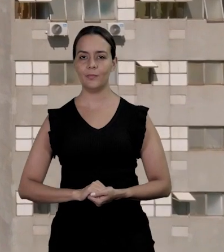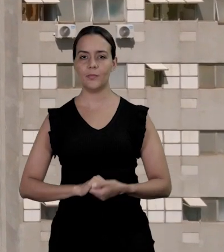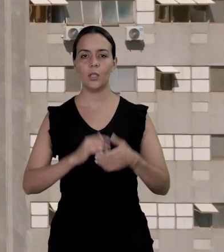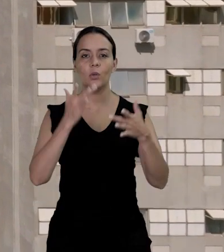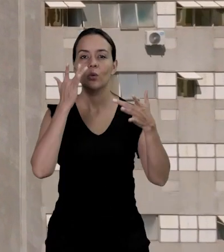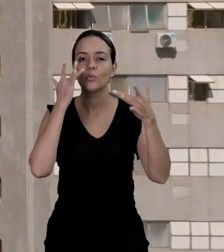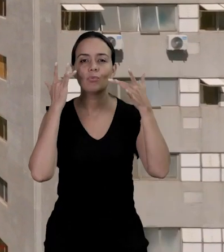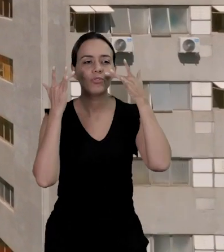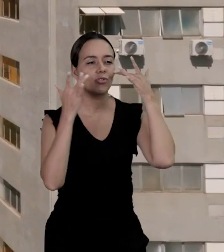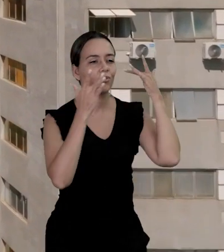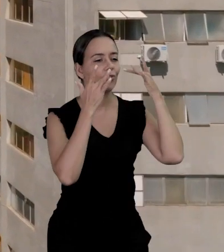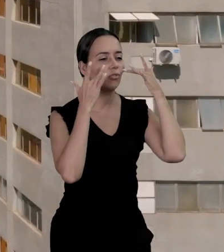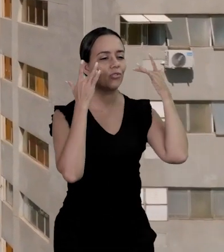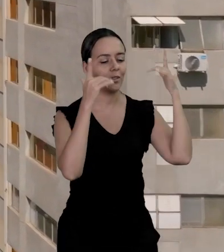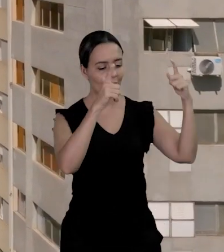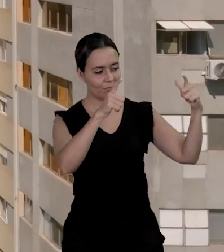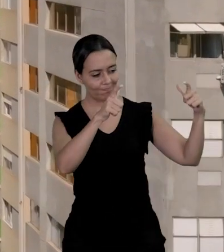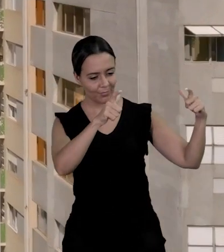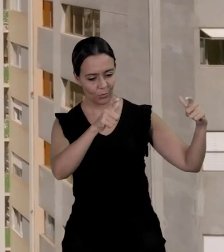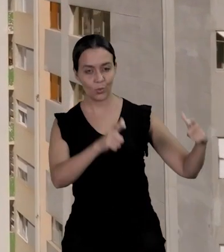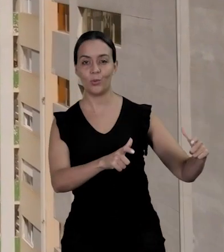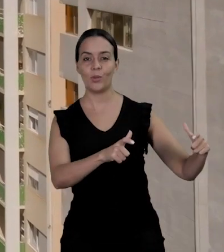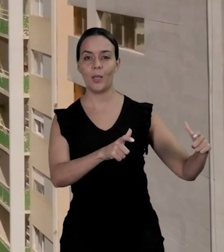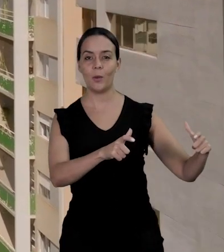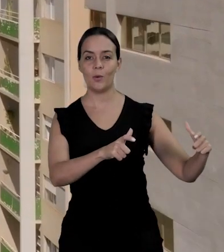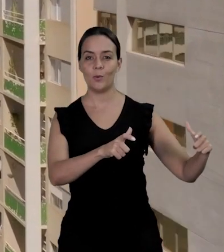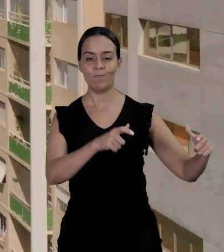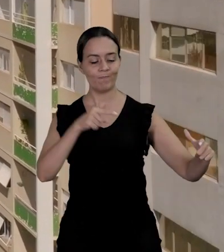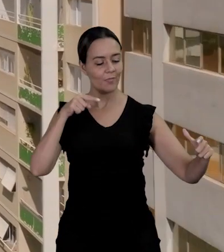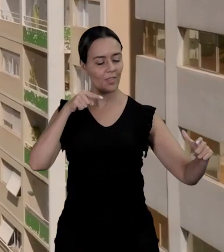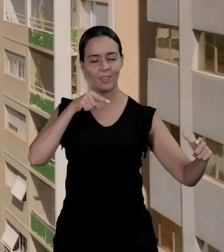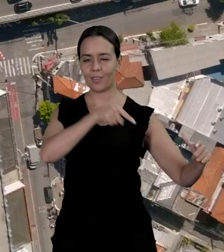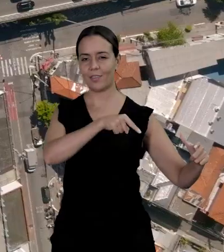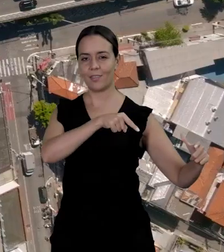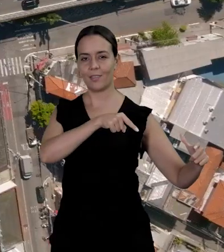O teatro é o estado. O local. O ponto.